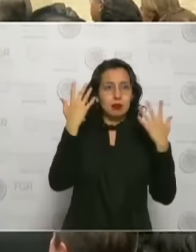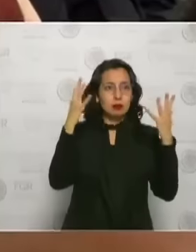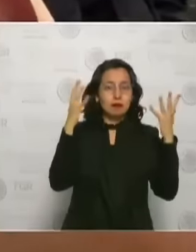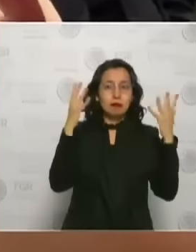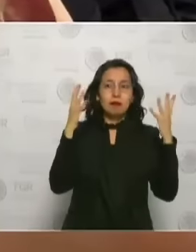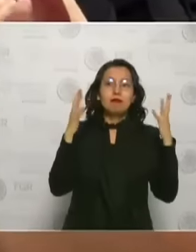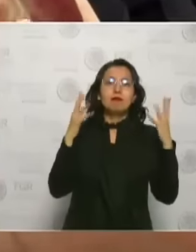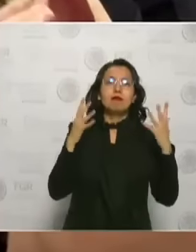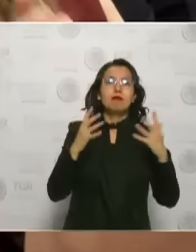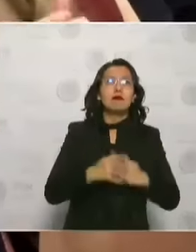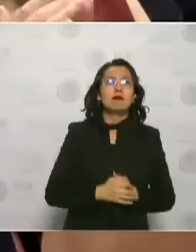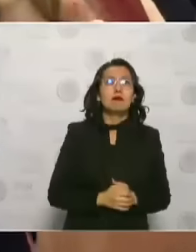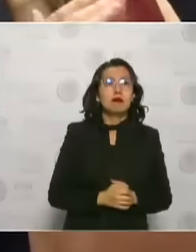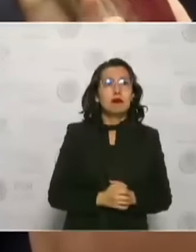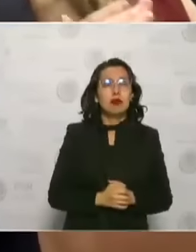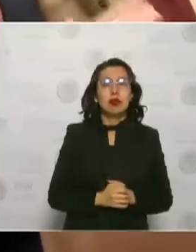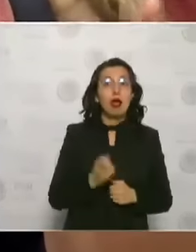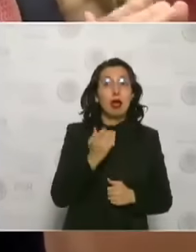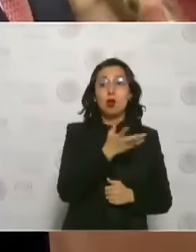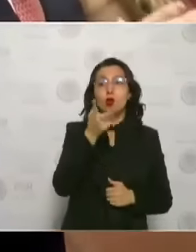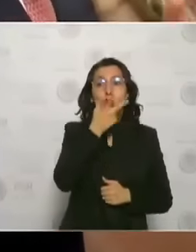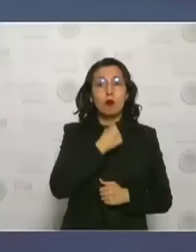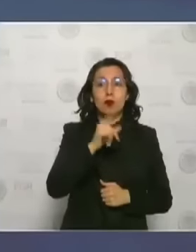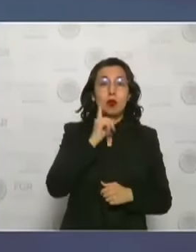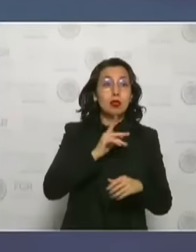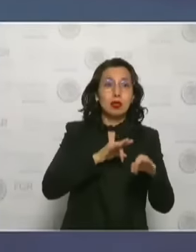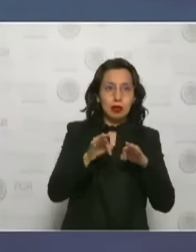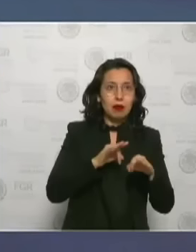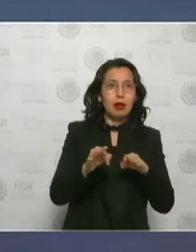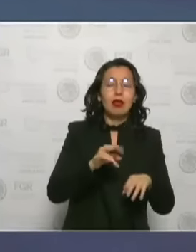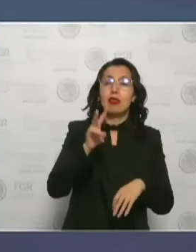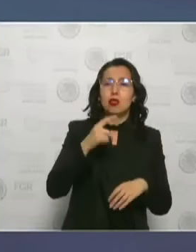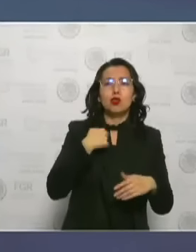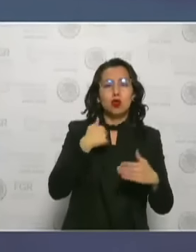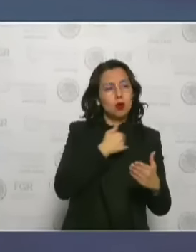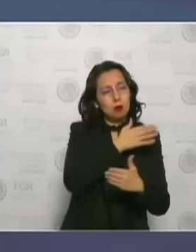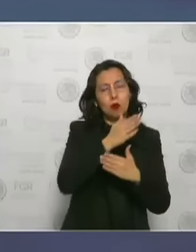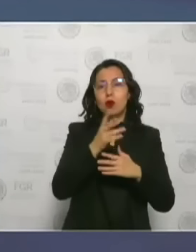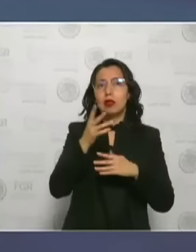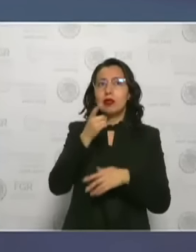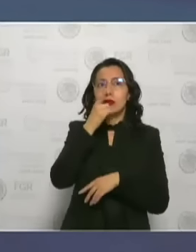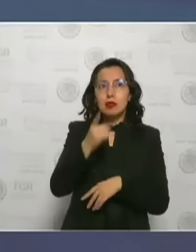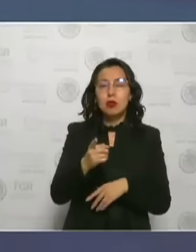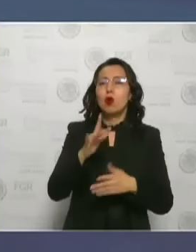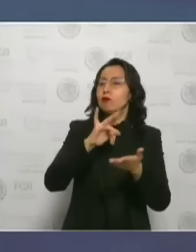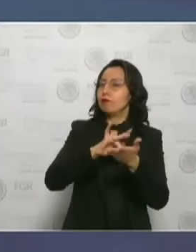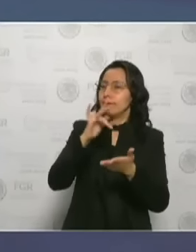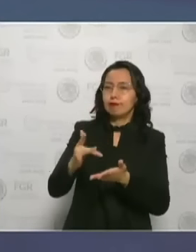A todos, a todas ellas, como se los digo cada vez que puedo, mi agradecimiento,